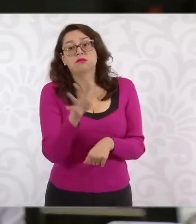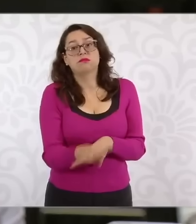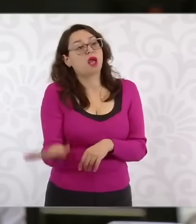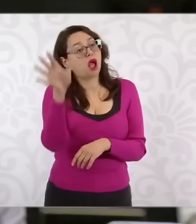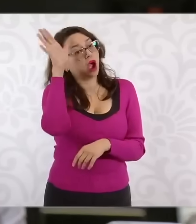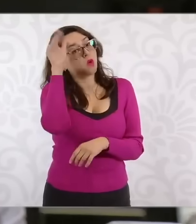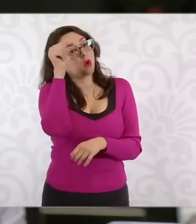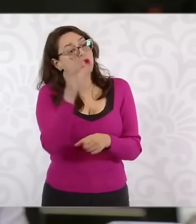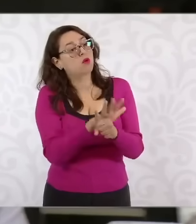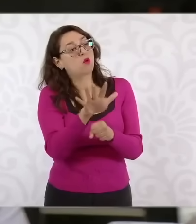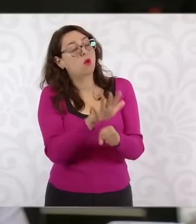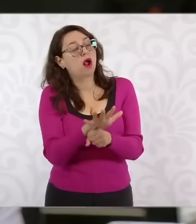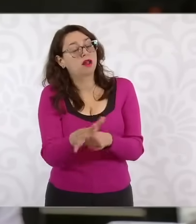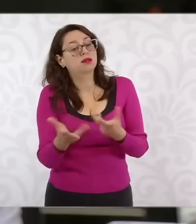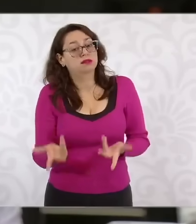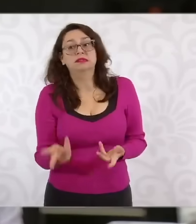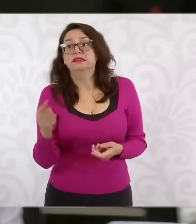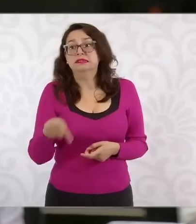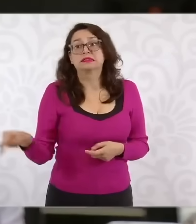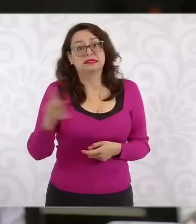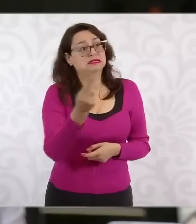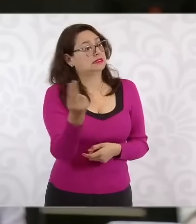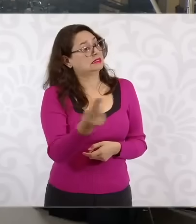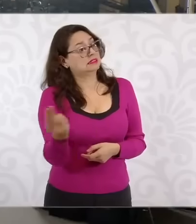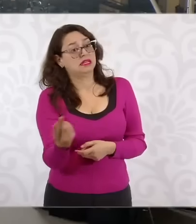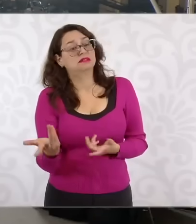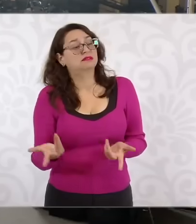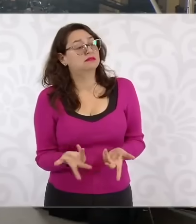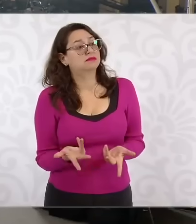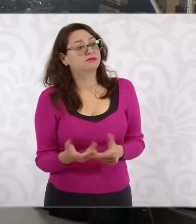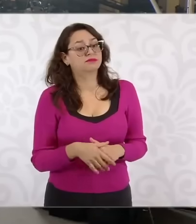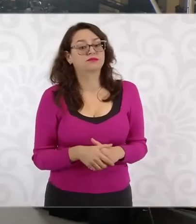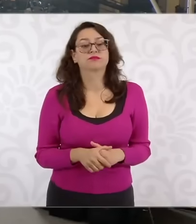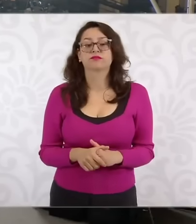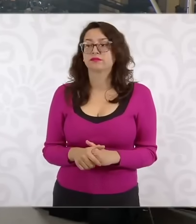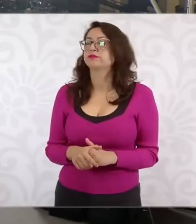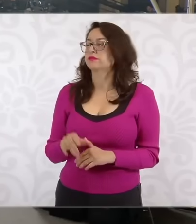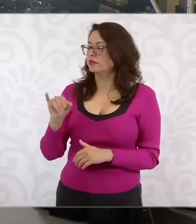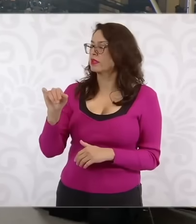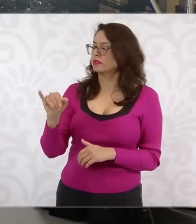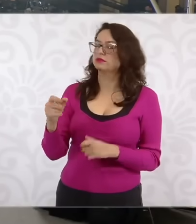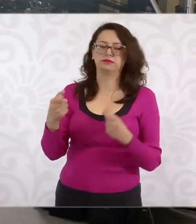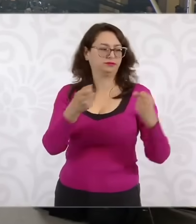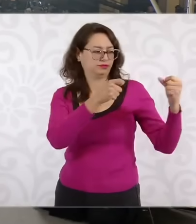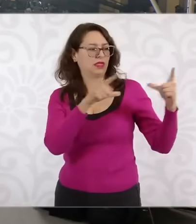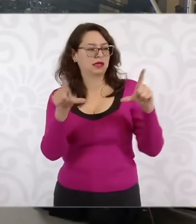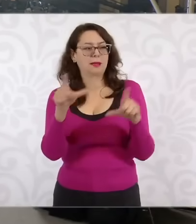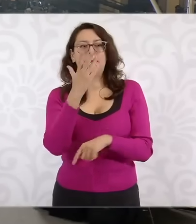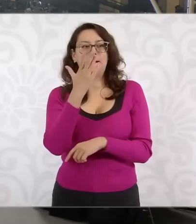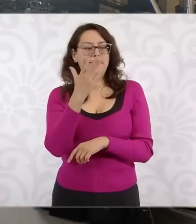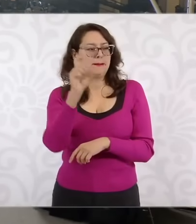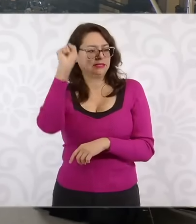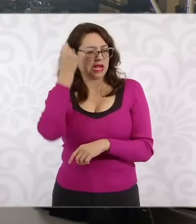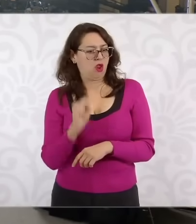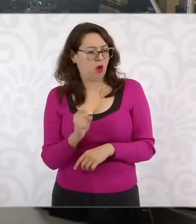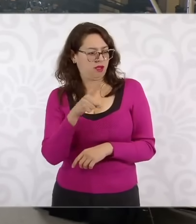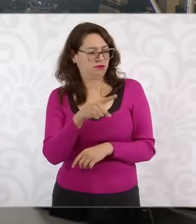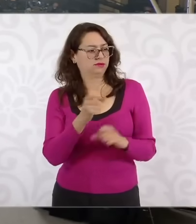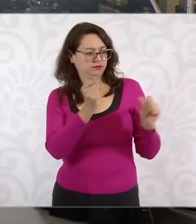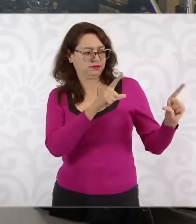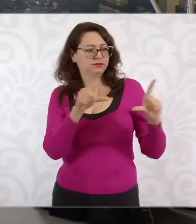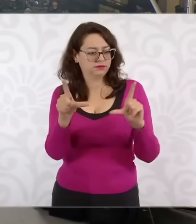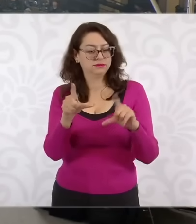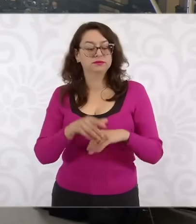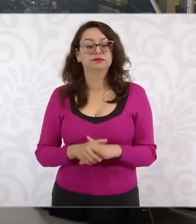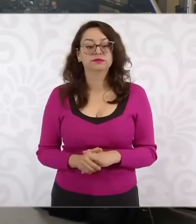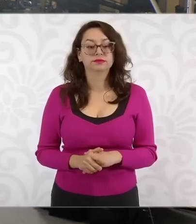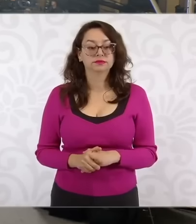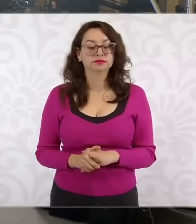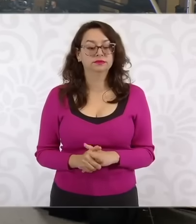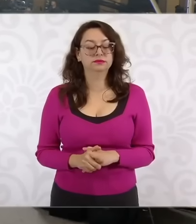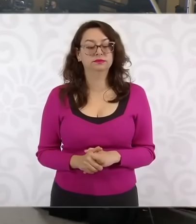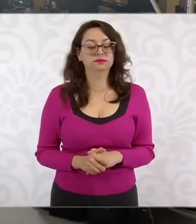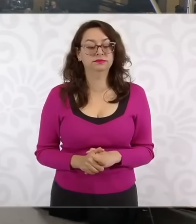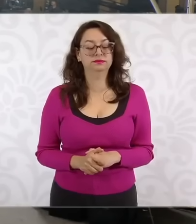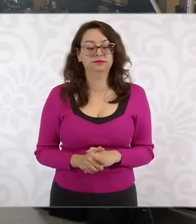hablaron con estos sectores que tanto necesitaban platicar con usted. Sí, pon la gráfica de Sinaloa